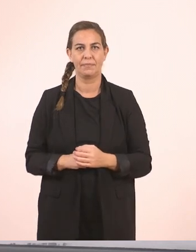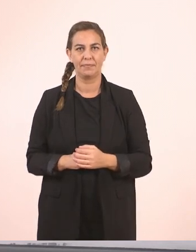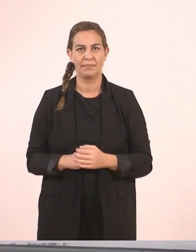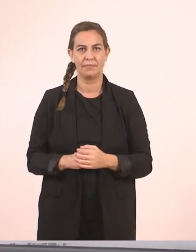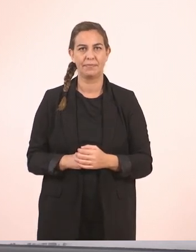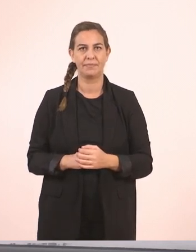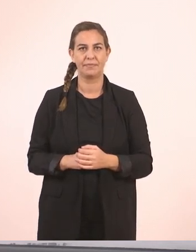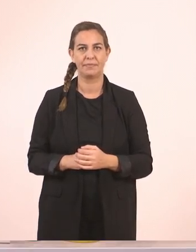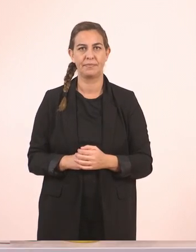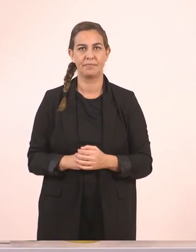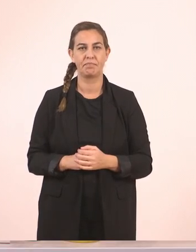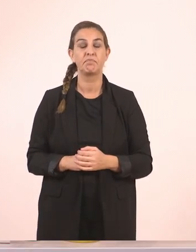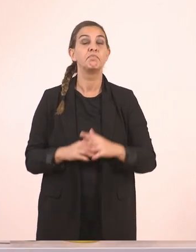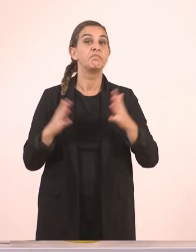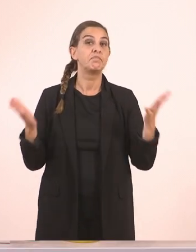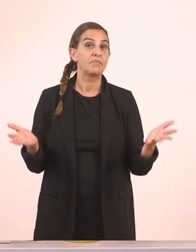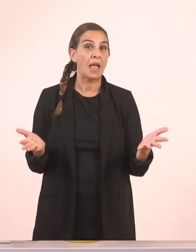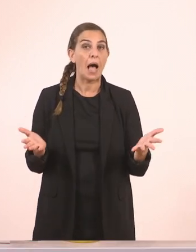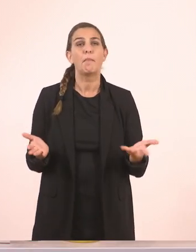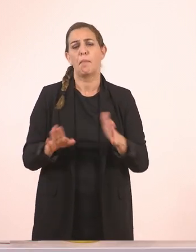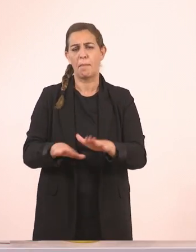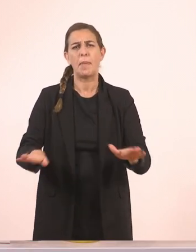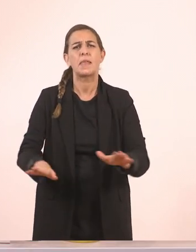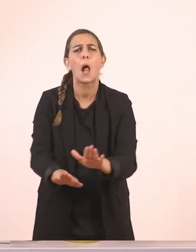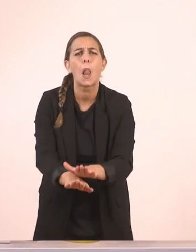Άμα ρωτήσουμε τα μικρά παιδιά, τα πολύ μικρά παιδάκια,